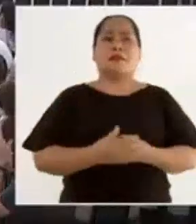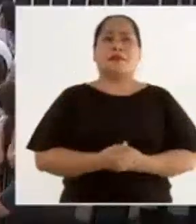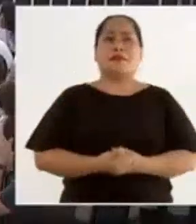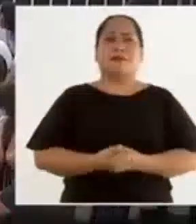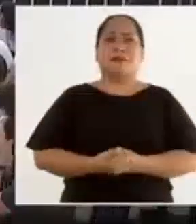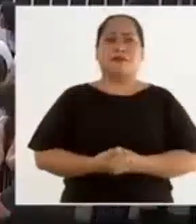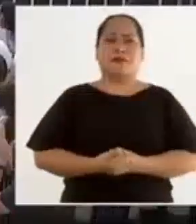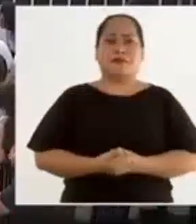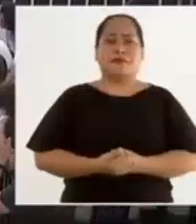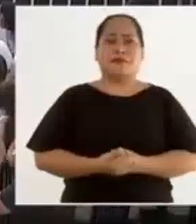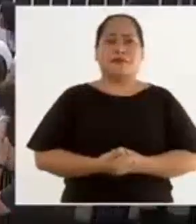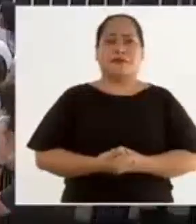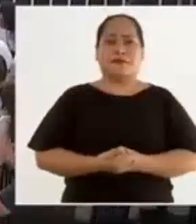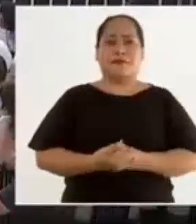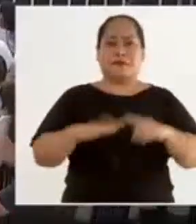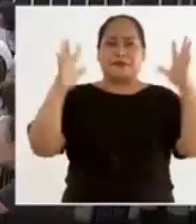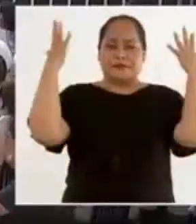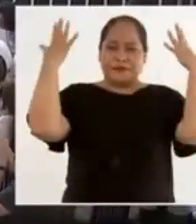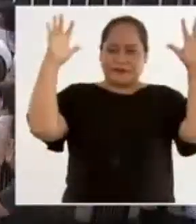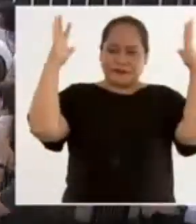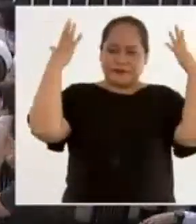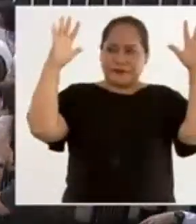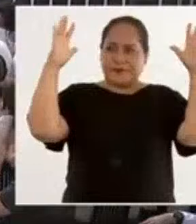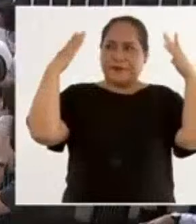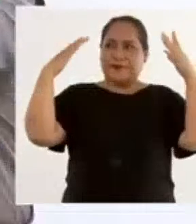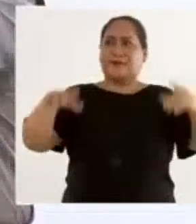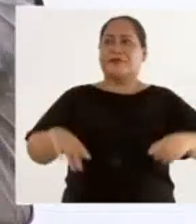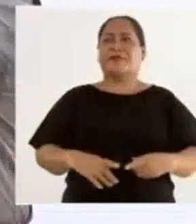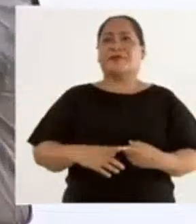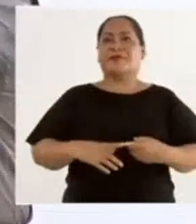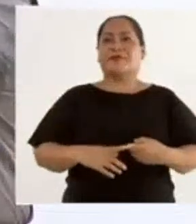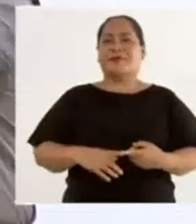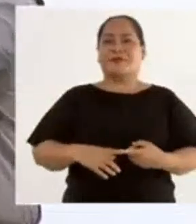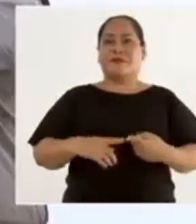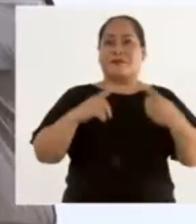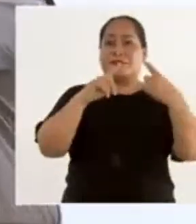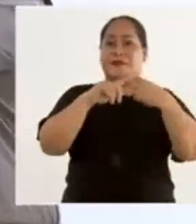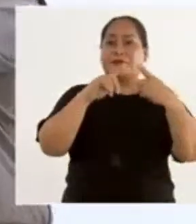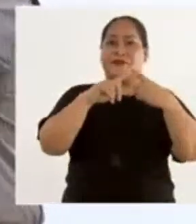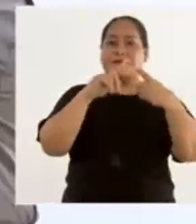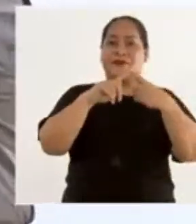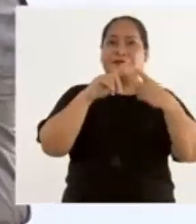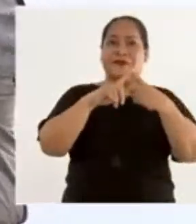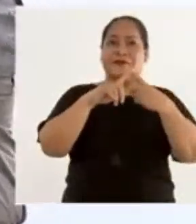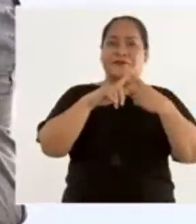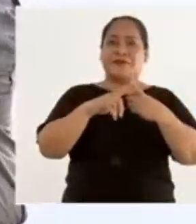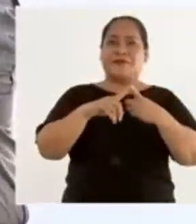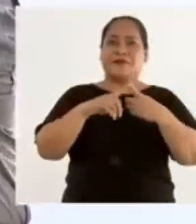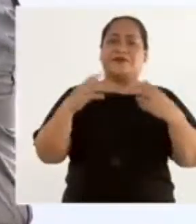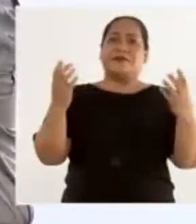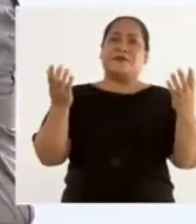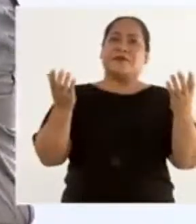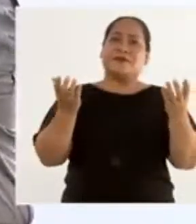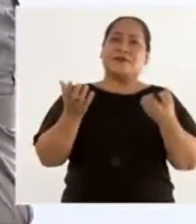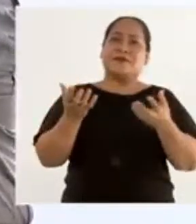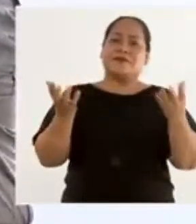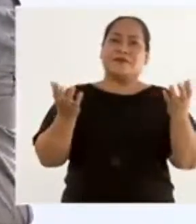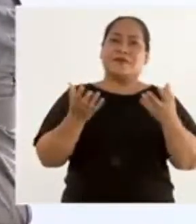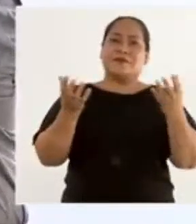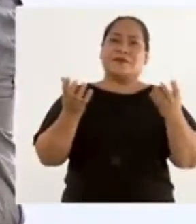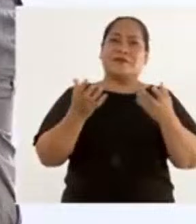[Aplausos] es que estaremos haciendo eh acciones de conservación,